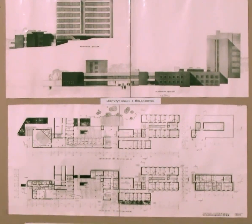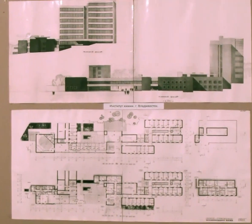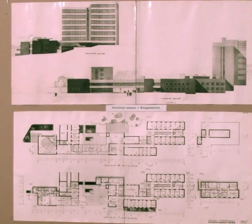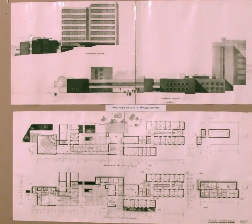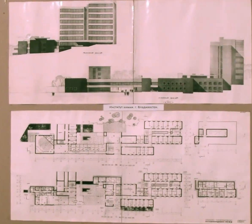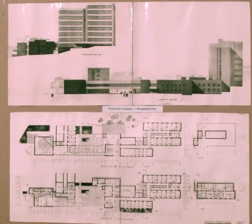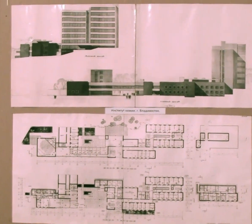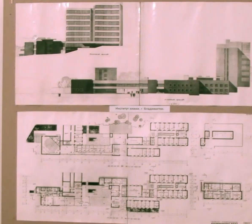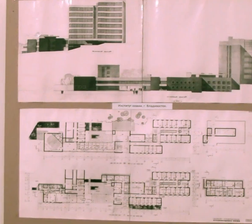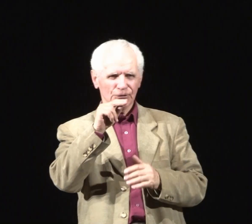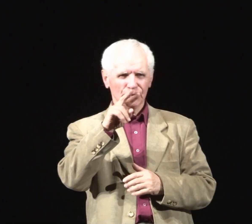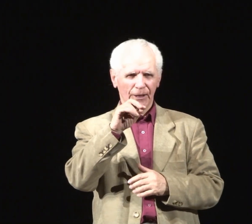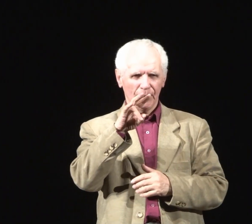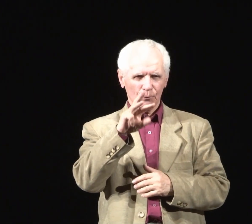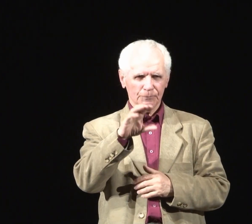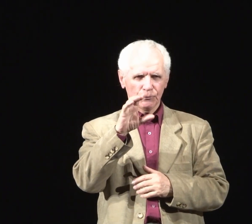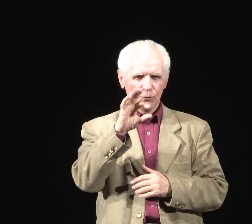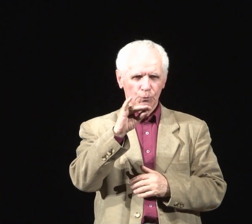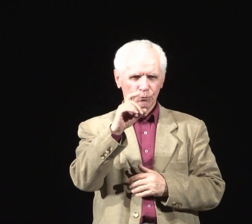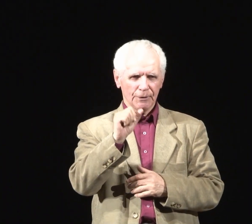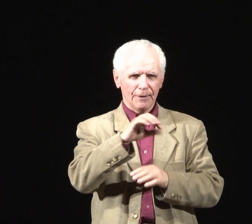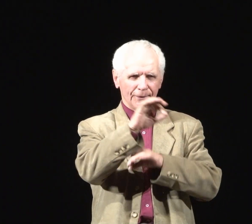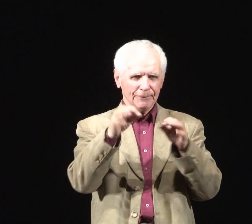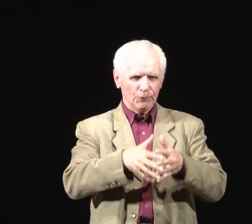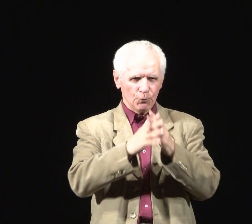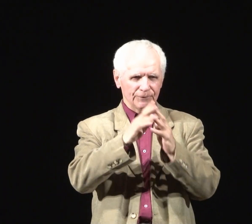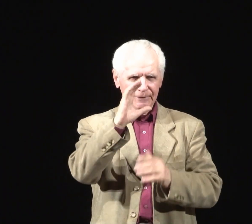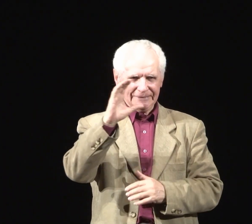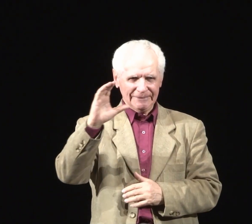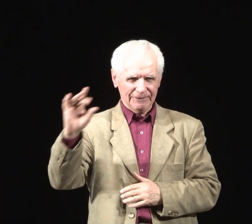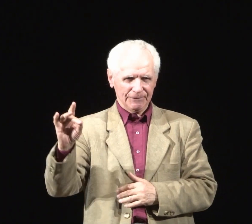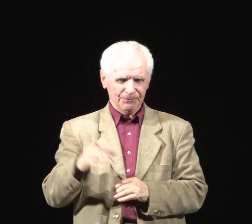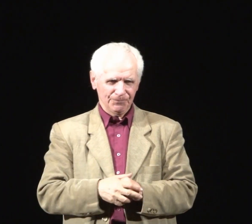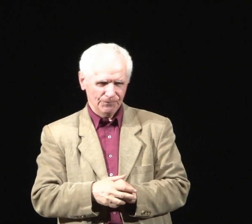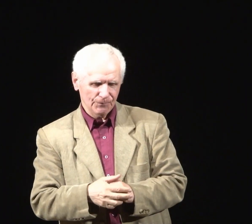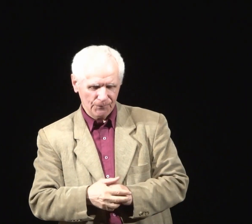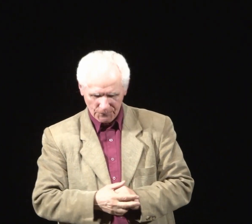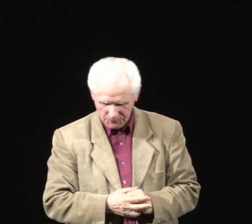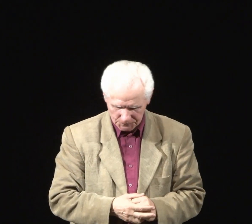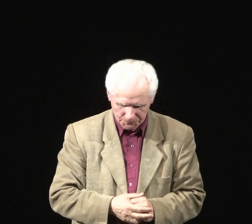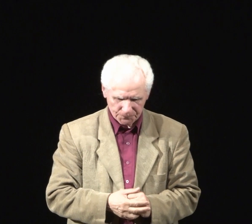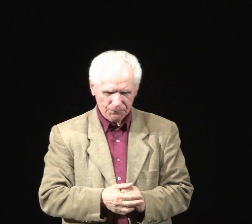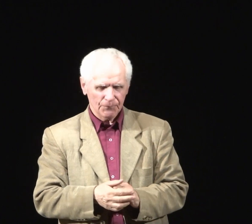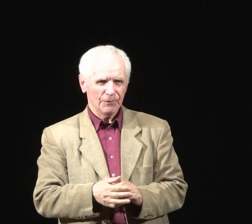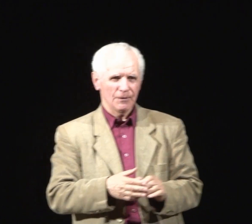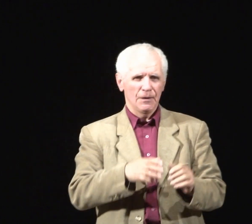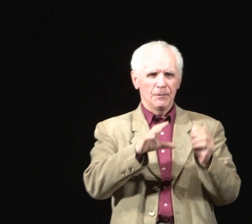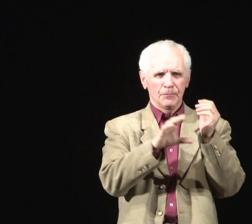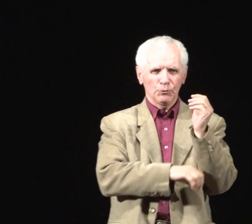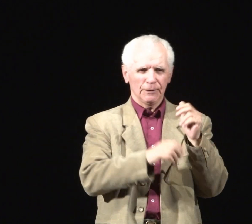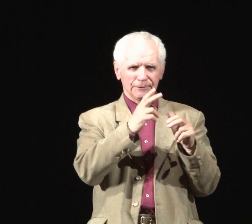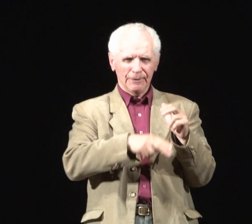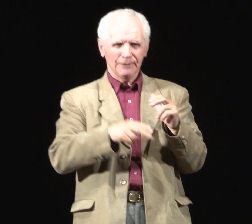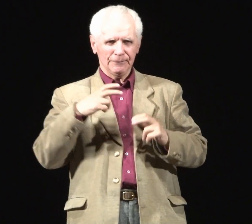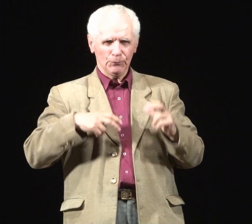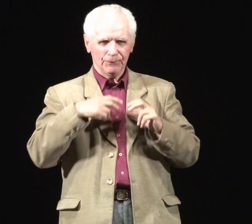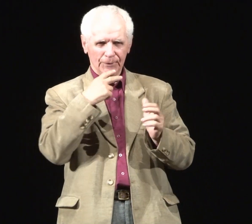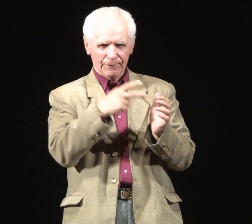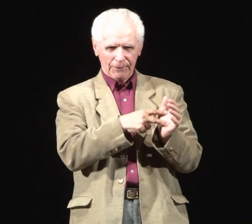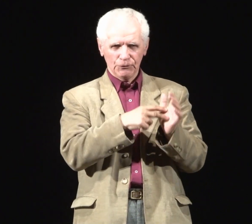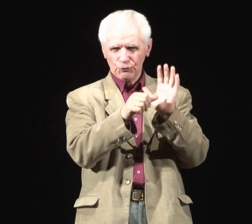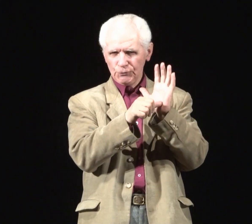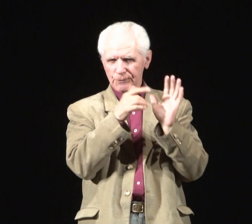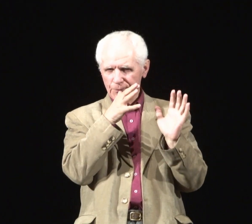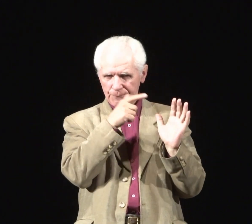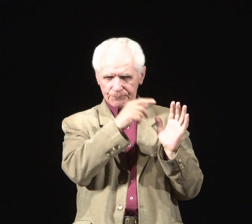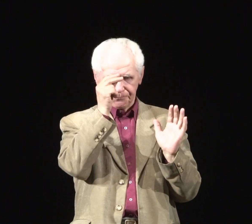После окончания института, где я учился 6 лет